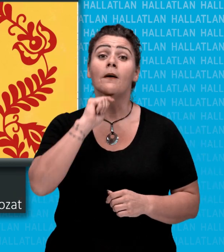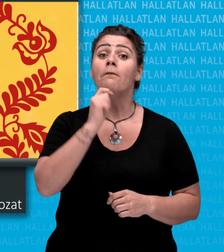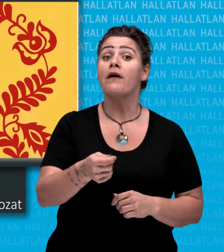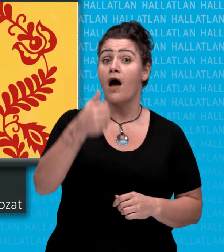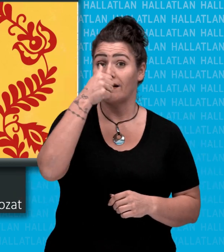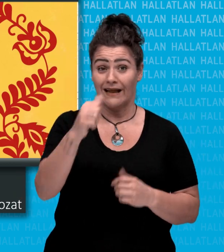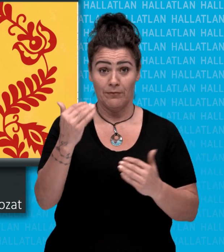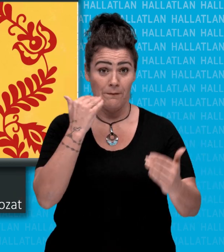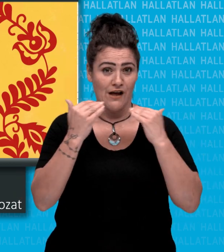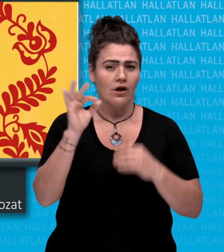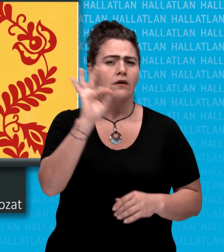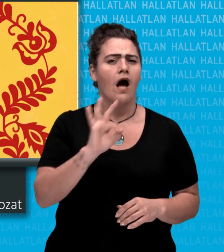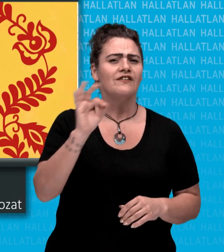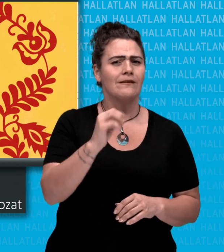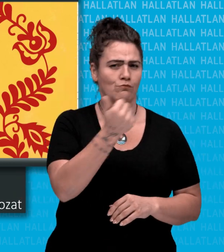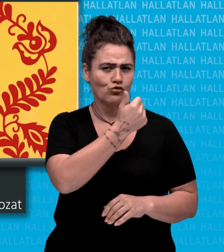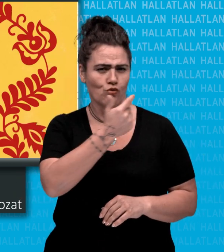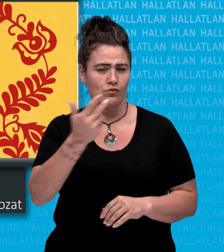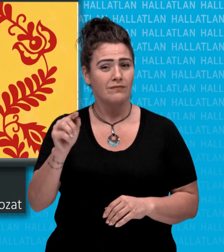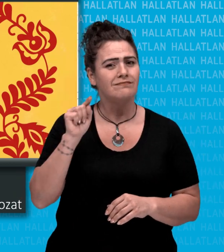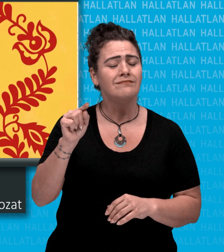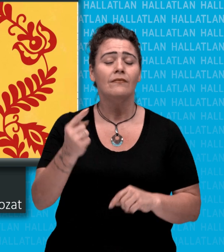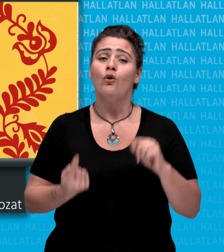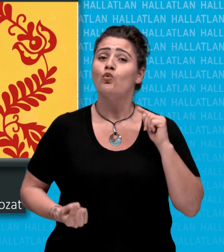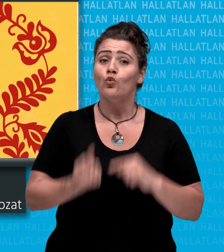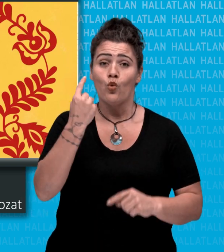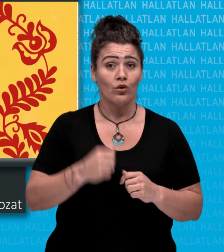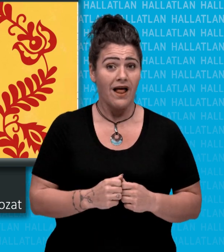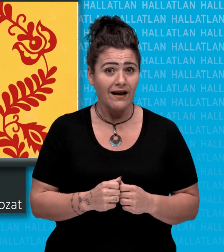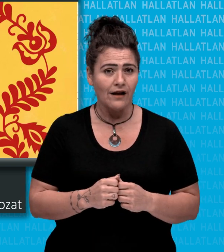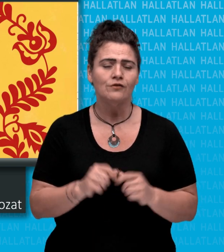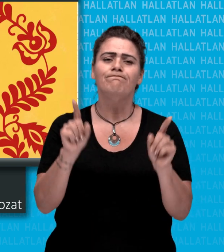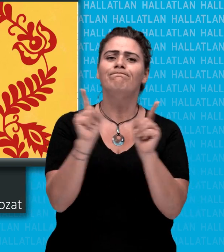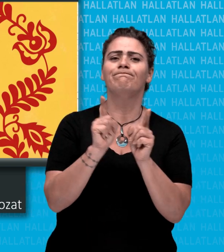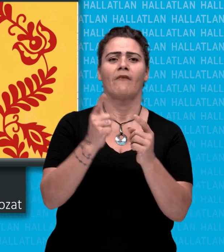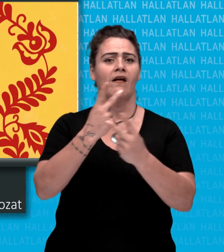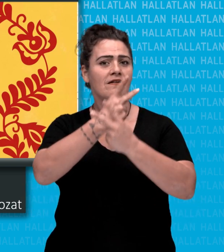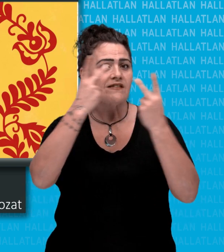A rajzfilmsorozat egyedülálló formában és